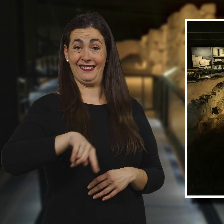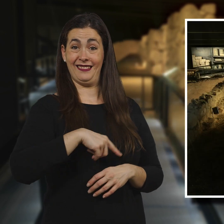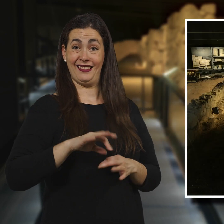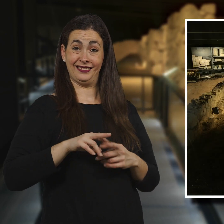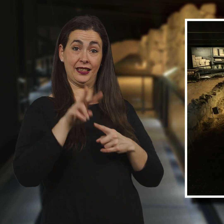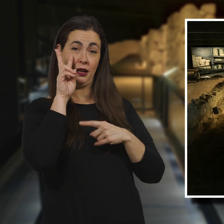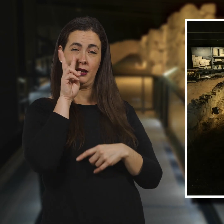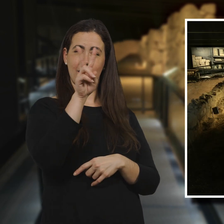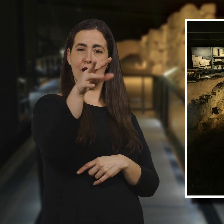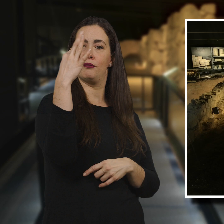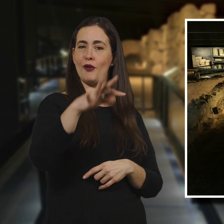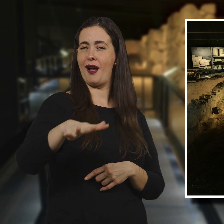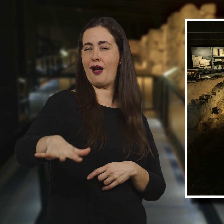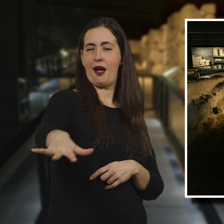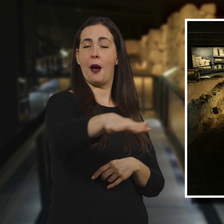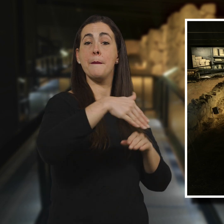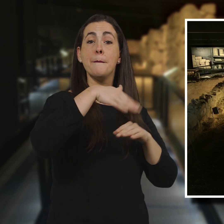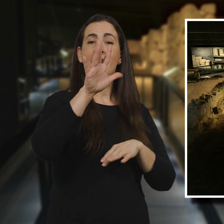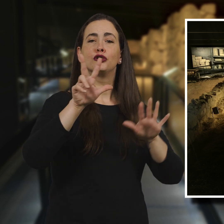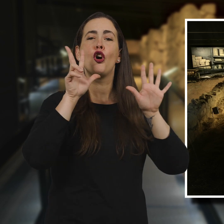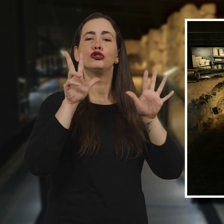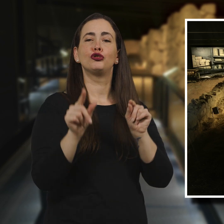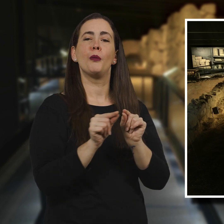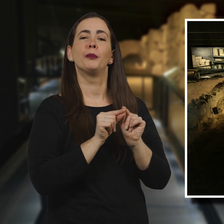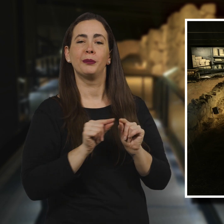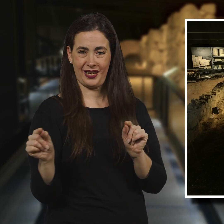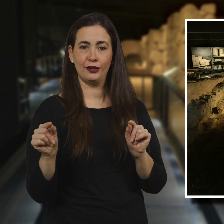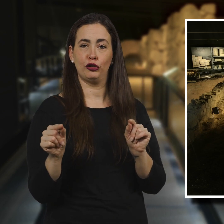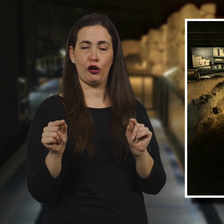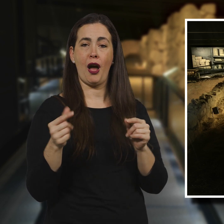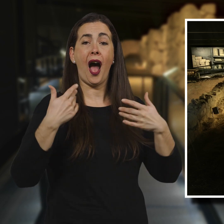Des d’on ara ens trobem, se’n pot apreciar l’amplada, que supera els 8 m,